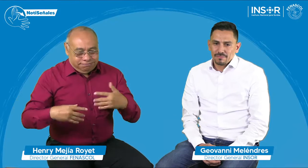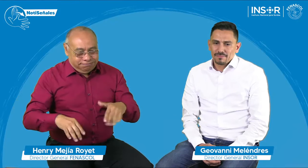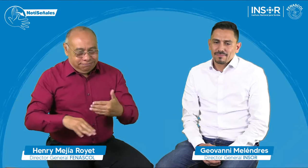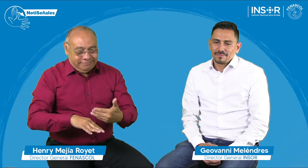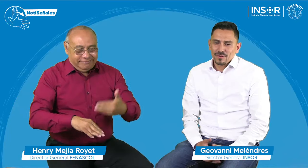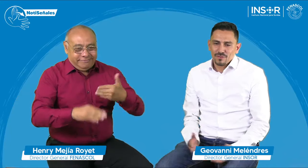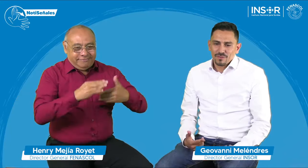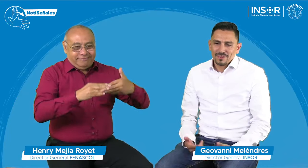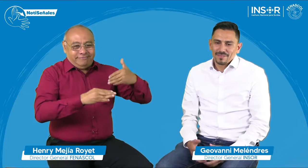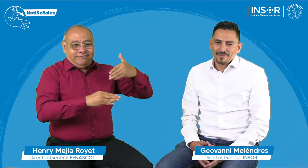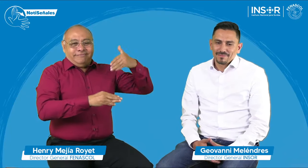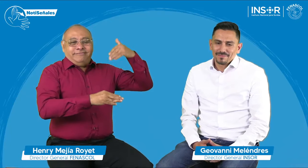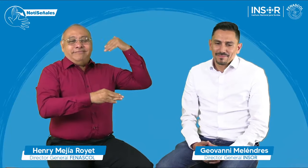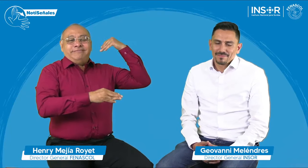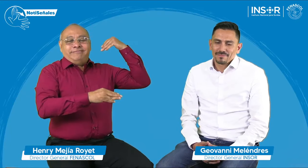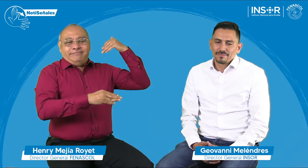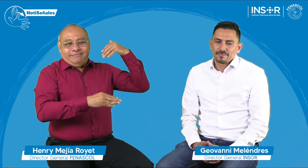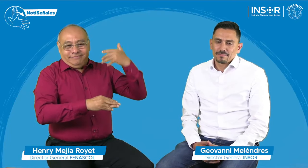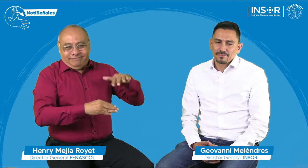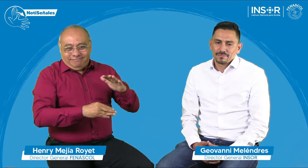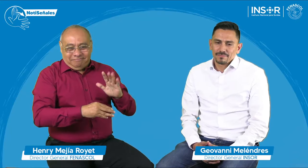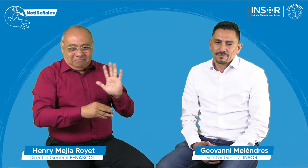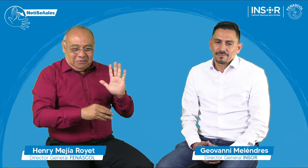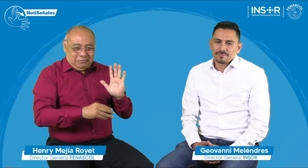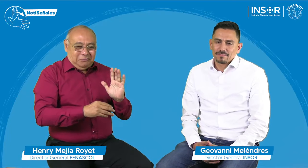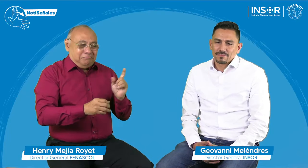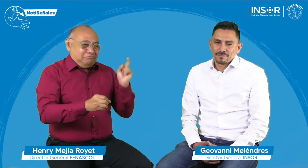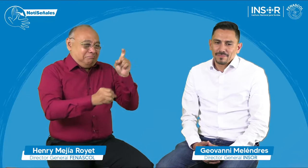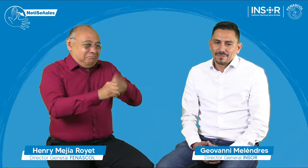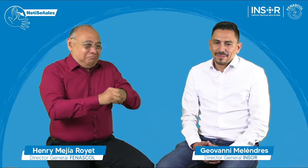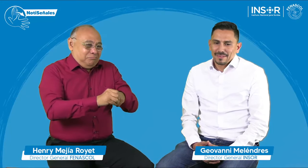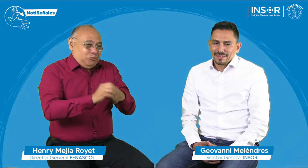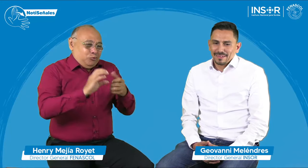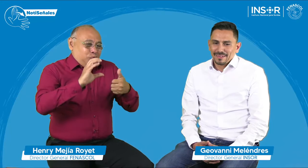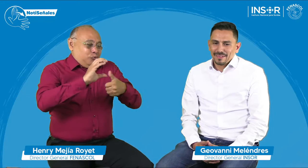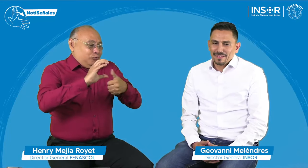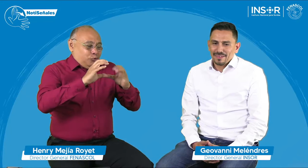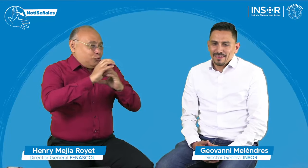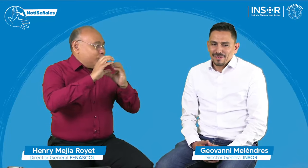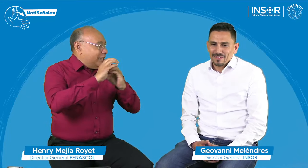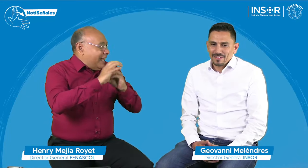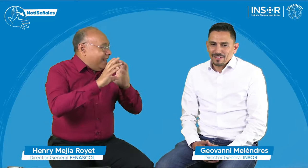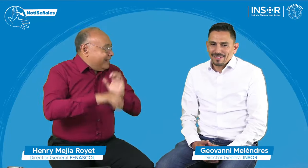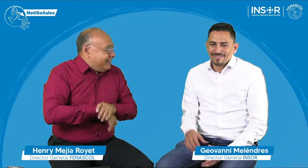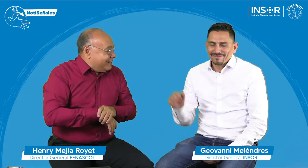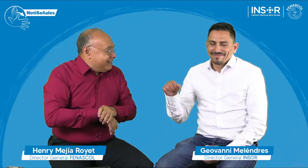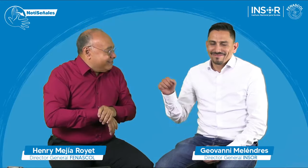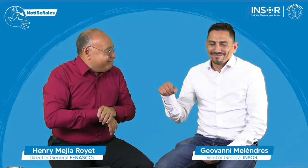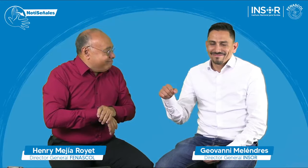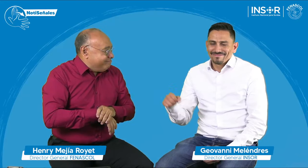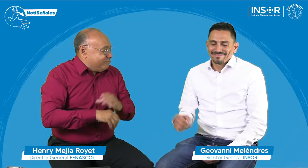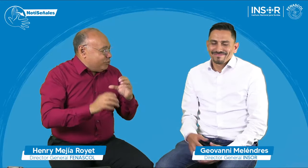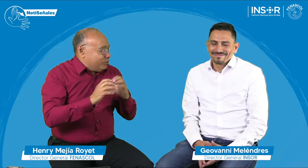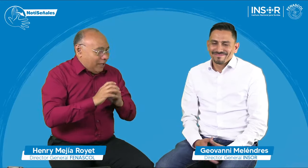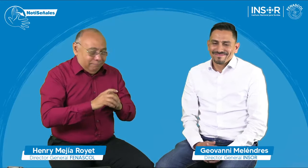Hace muchísimos años lográbamos esto se buscaba esto y la